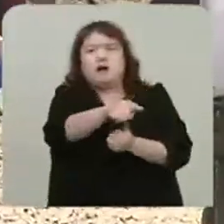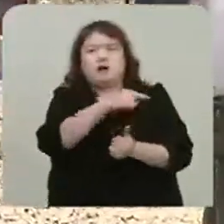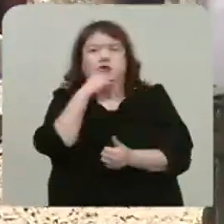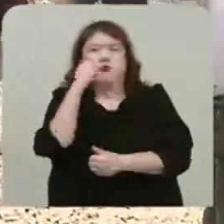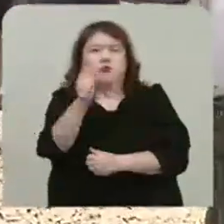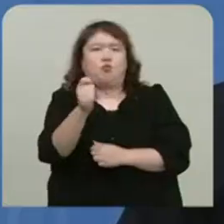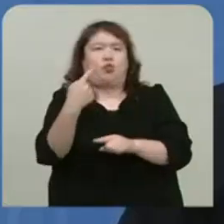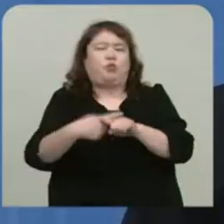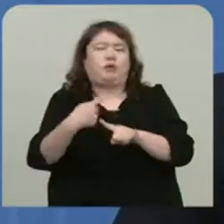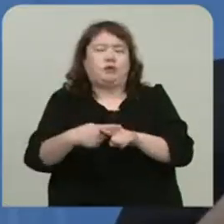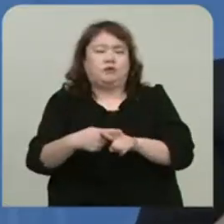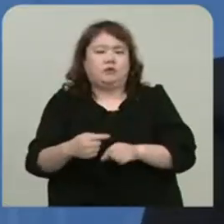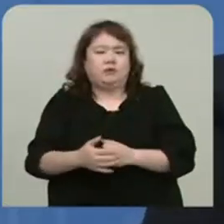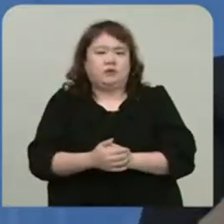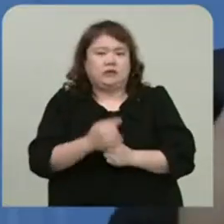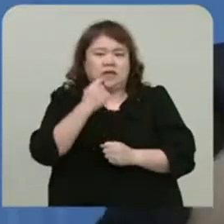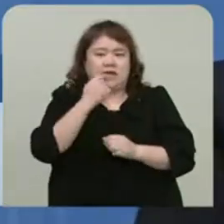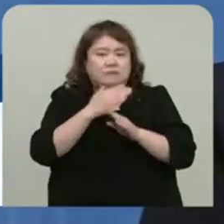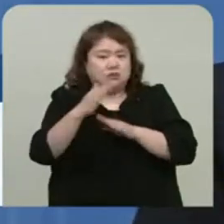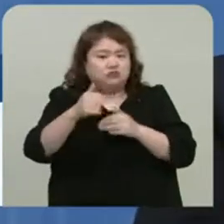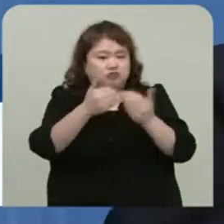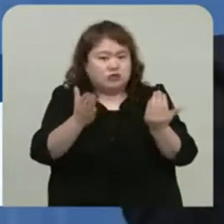박성준/더불어민주당 대변인/지난달 30일 : 더불어민주당은 속좁은 윤석